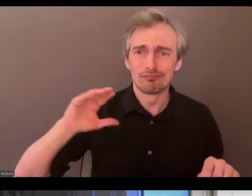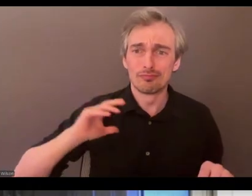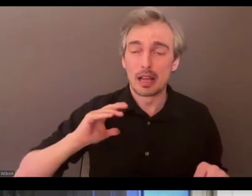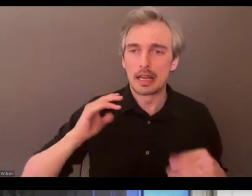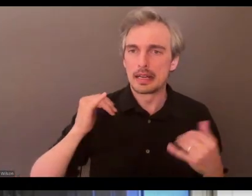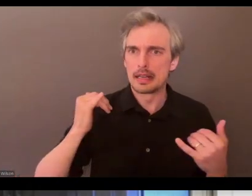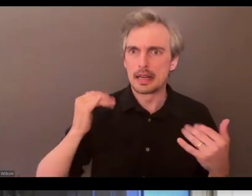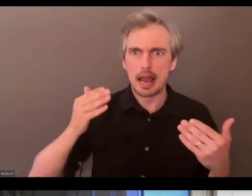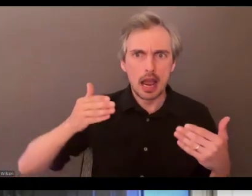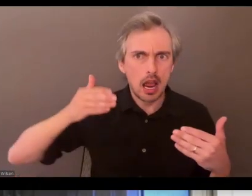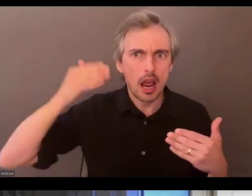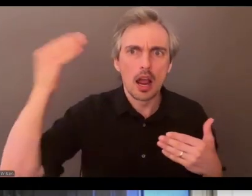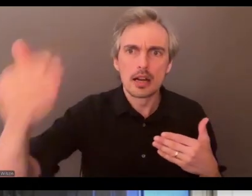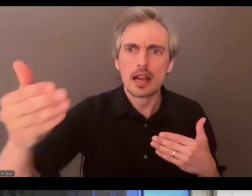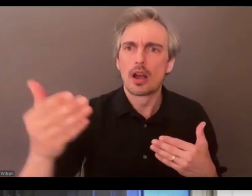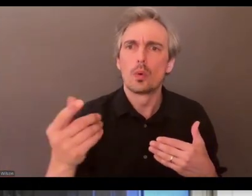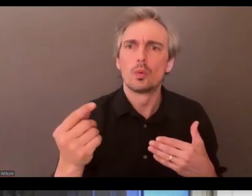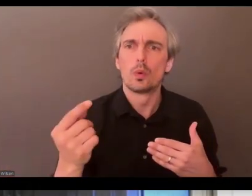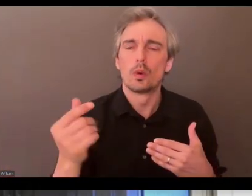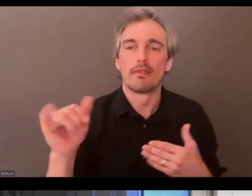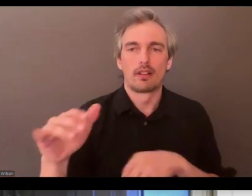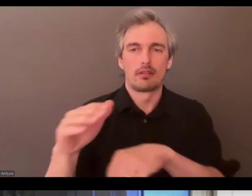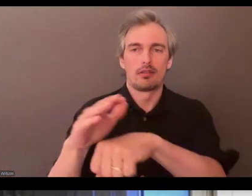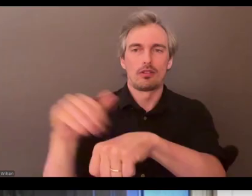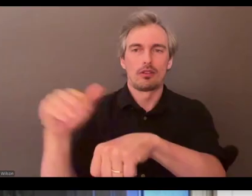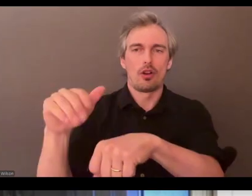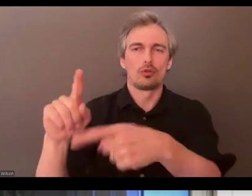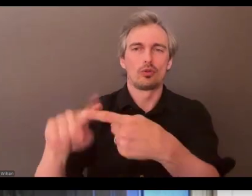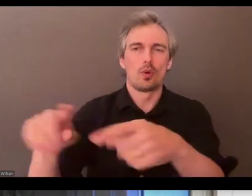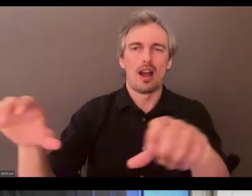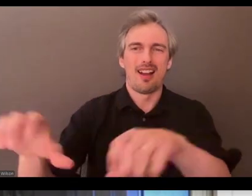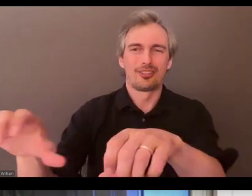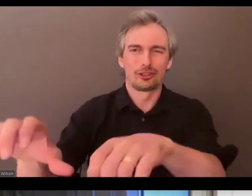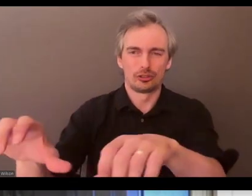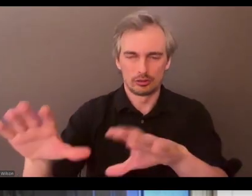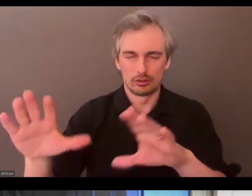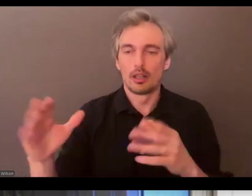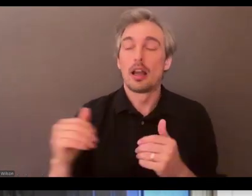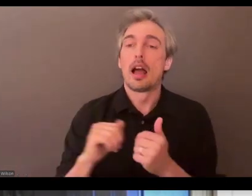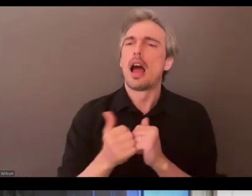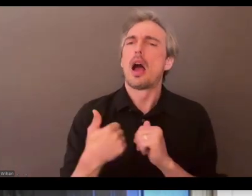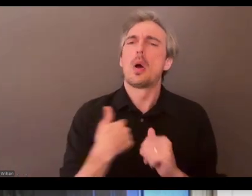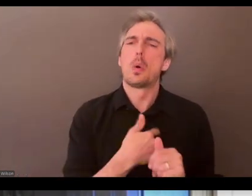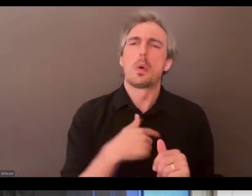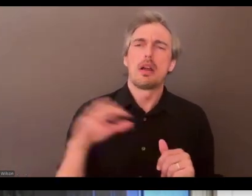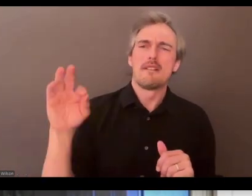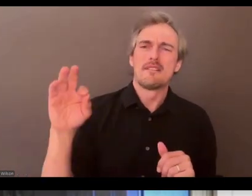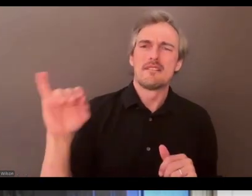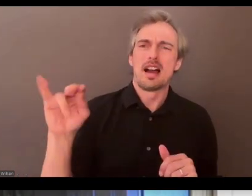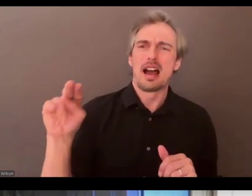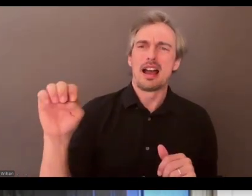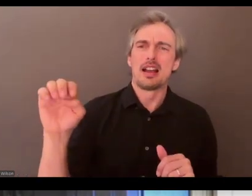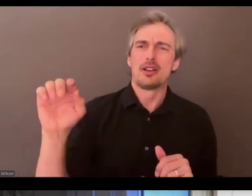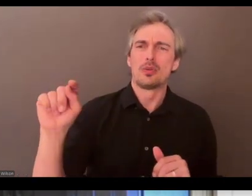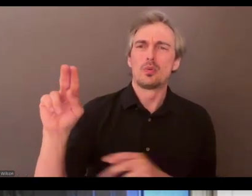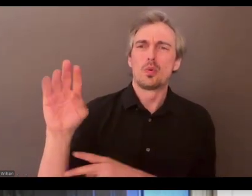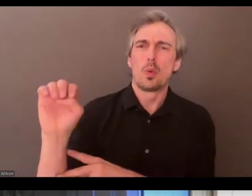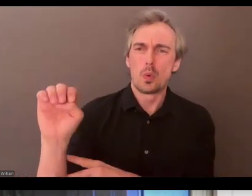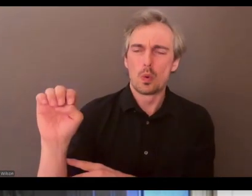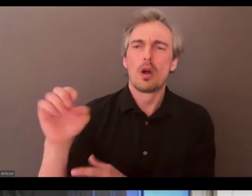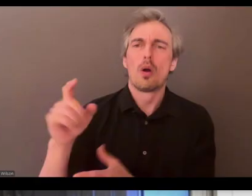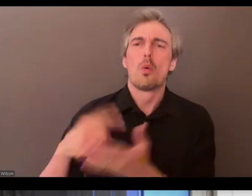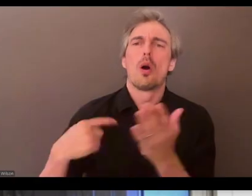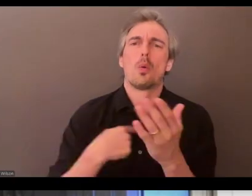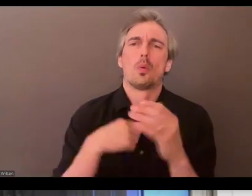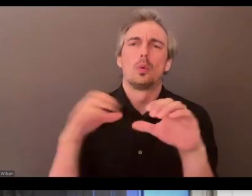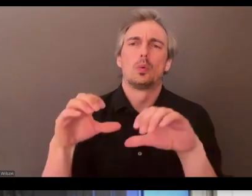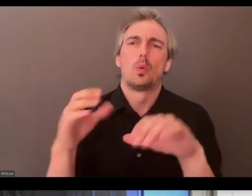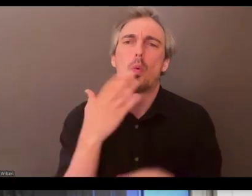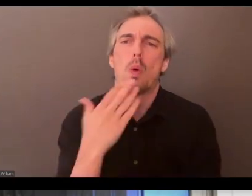どのように微調整し、次のステップは何になるのでしょうか？今、私は具体的 な数字をお伝えしていませんよね？ただスト ーリ ーをお話ししただけです。